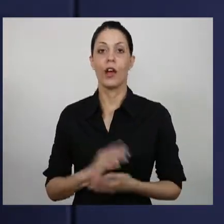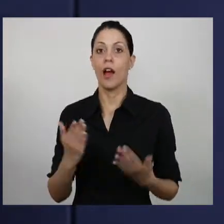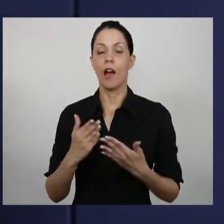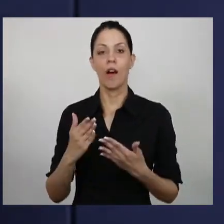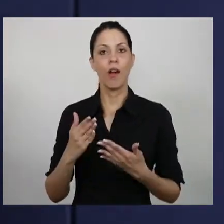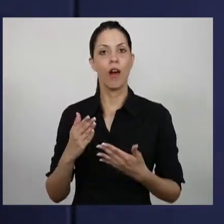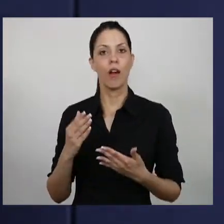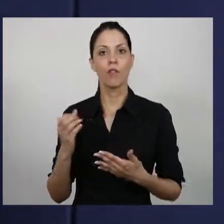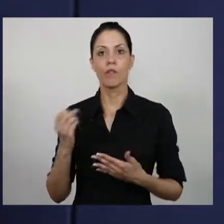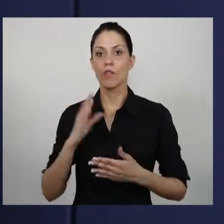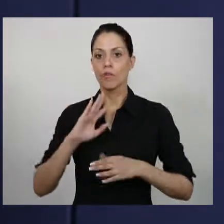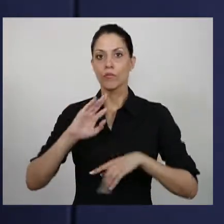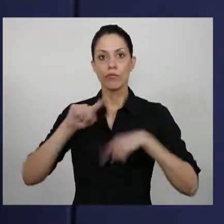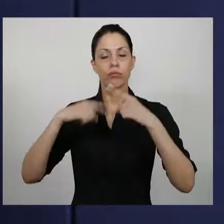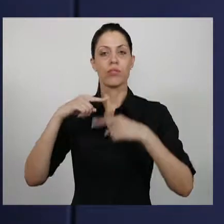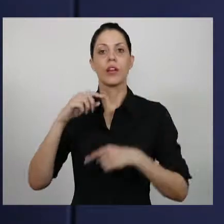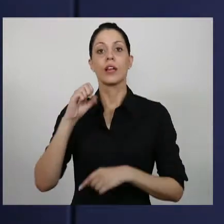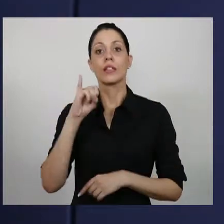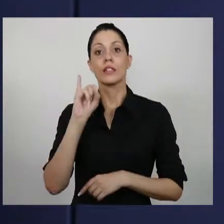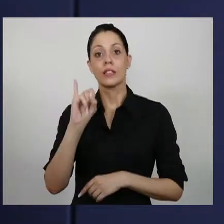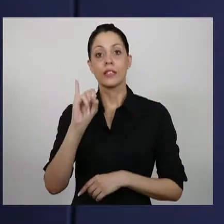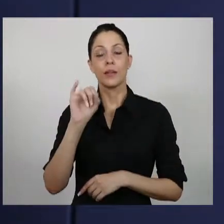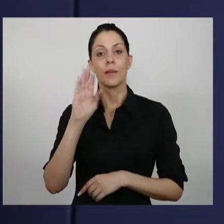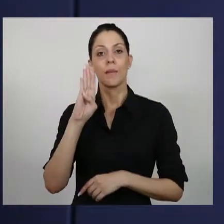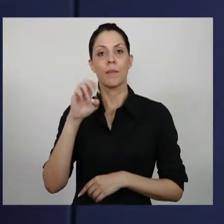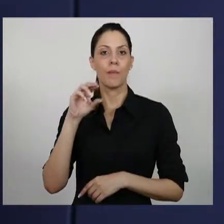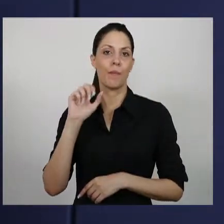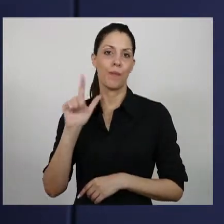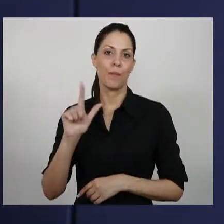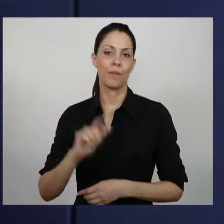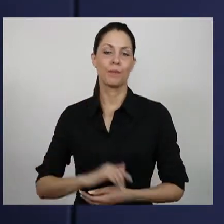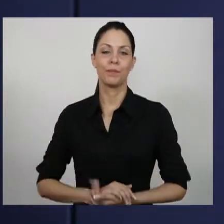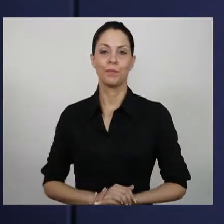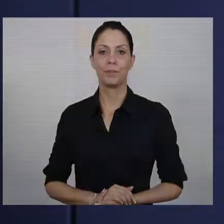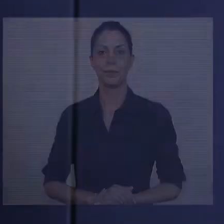sete possibilidades, e agora eu tenho a trompa em Si Bemol (demonstração).